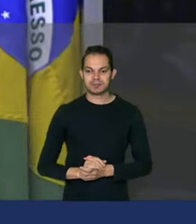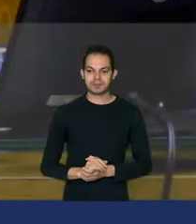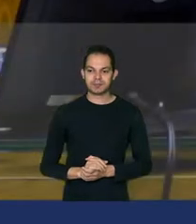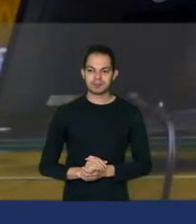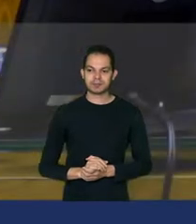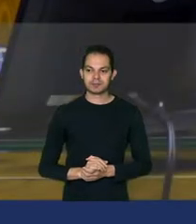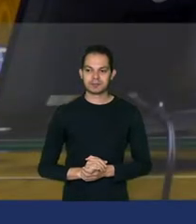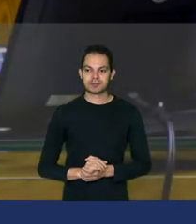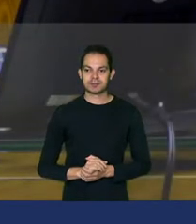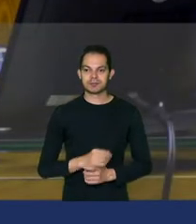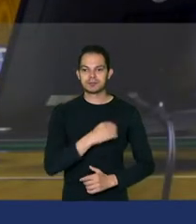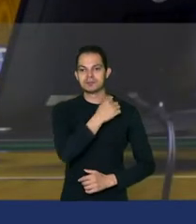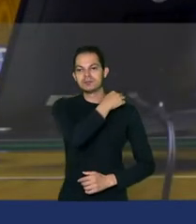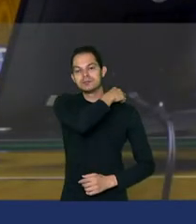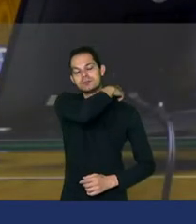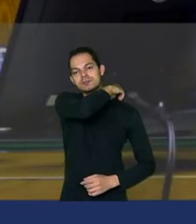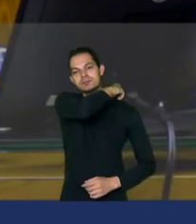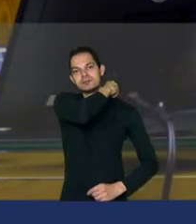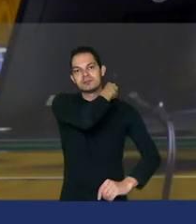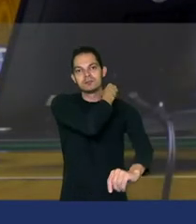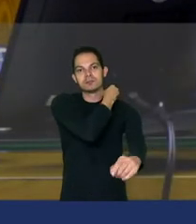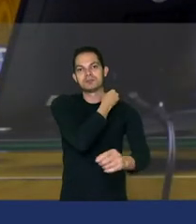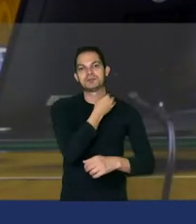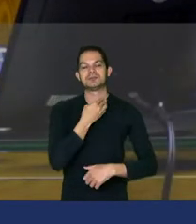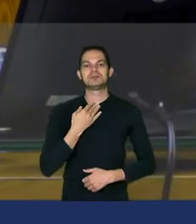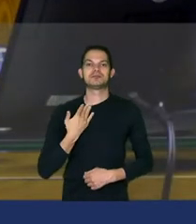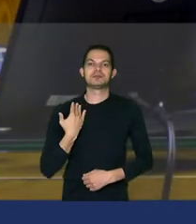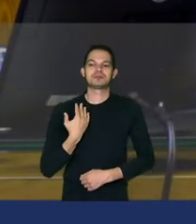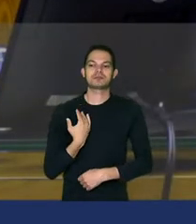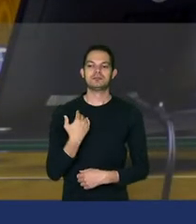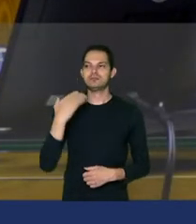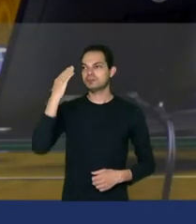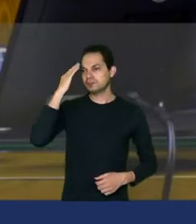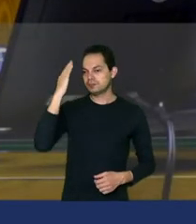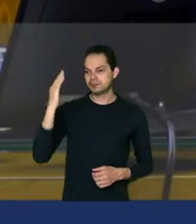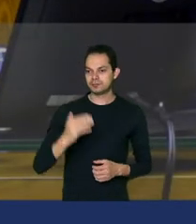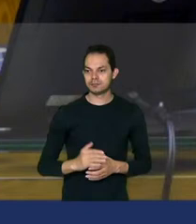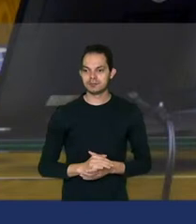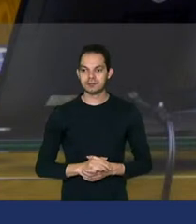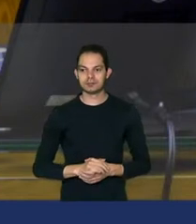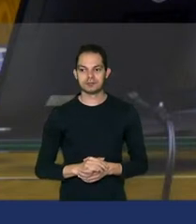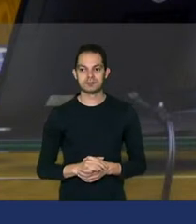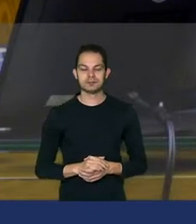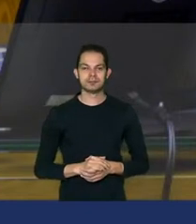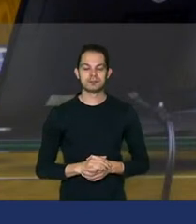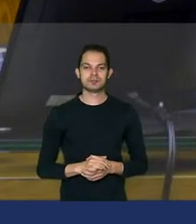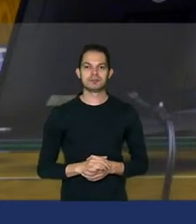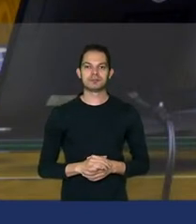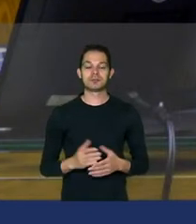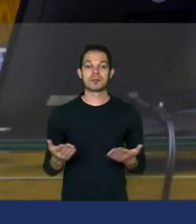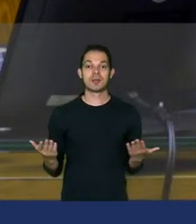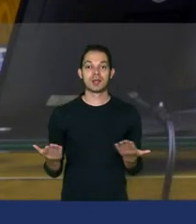OBRIGADO PELA BENEVOLÊNCIA DO HORÁRIO. [PRESIDENTE]: OBRIGADO DEPUTADO OTONI DE PAULA. AGORA VAMOS CHAMAR PARA FALAR O